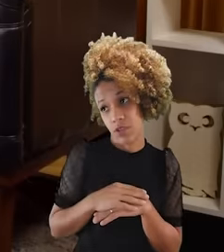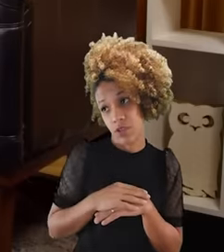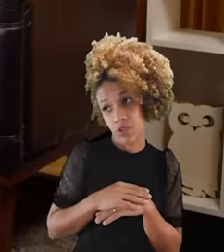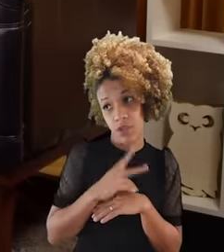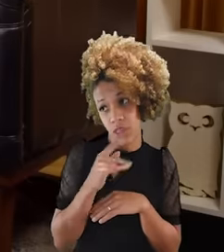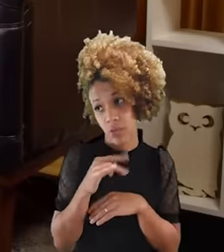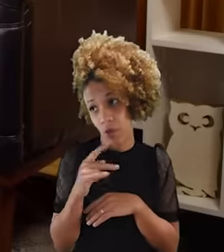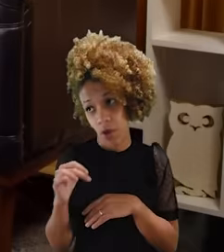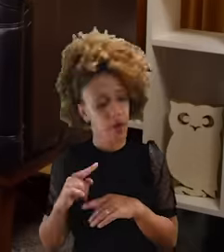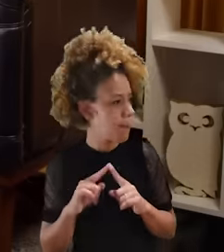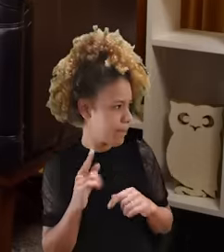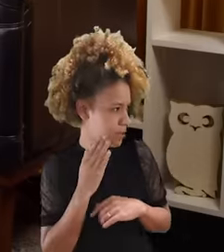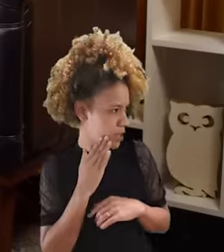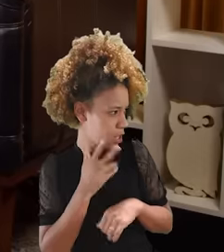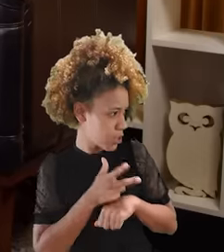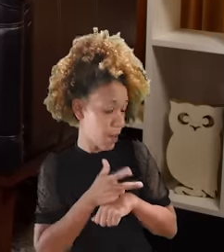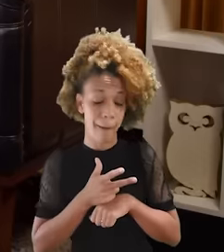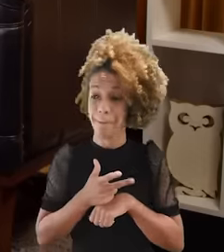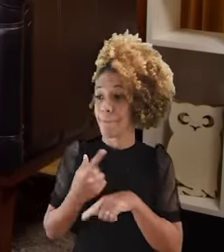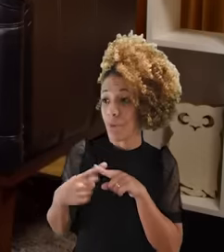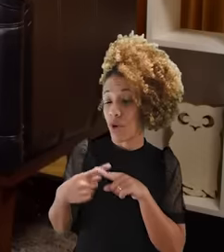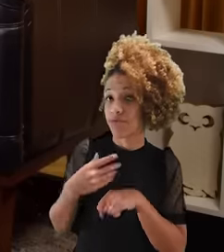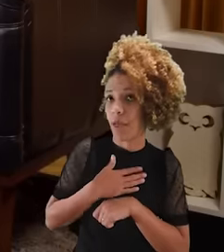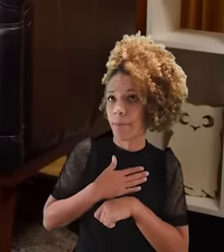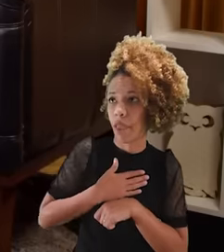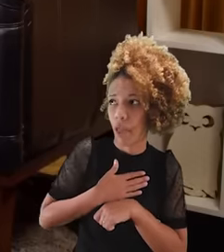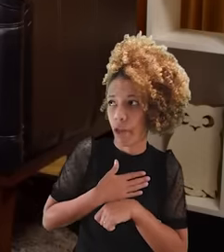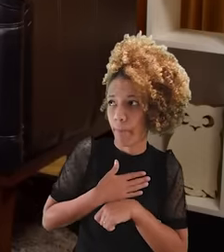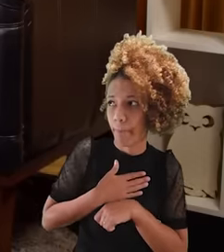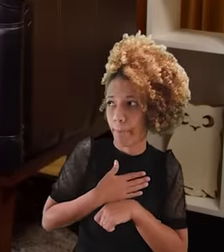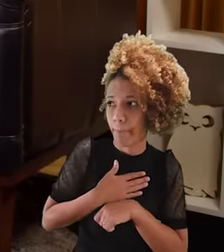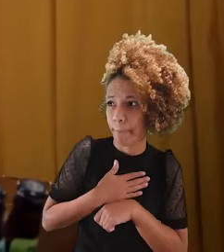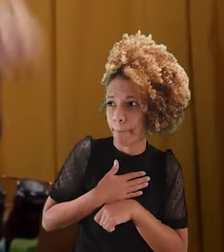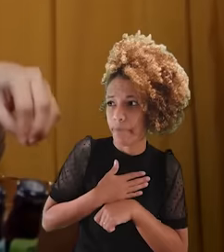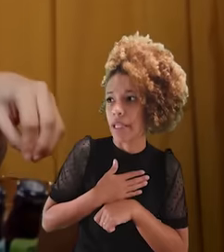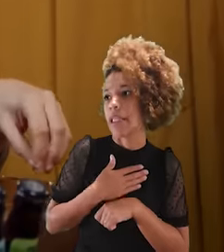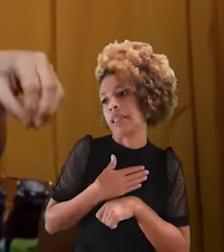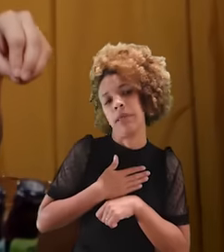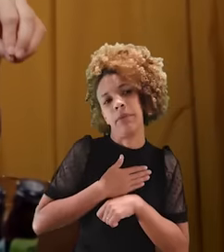causa dos vídeos do assalto lá [ __ ] da minha e da minha eh da da Jazz que cuida das minhas